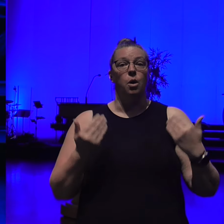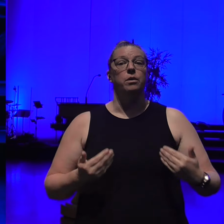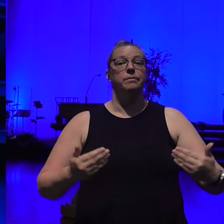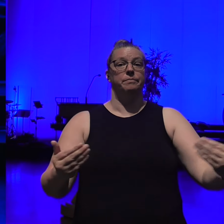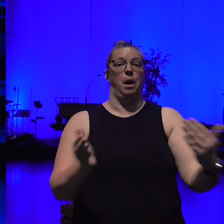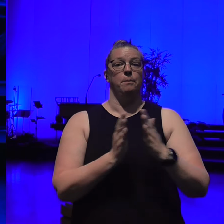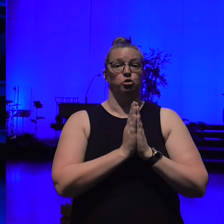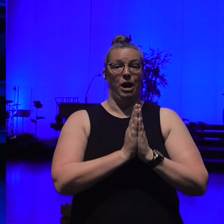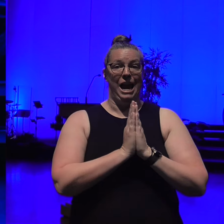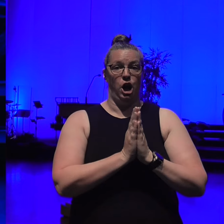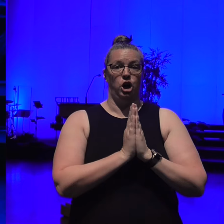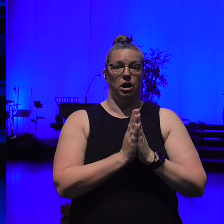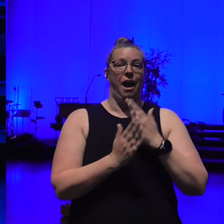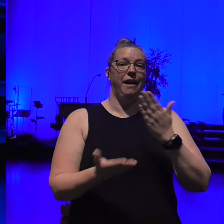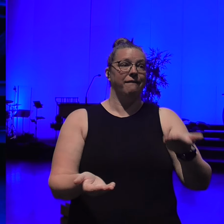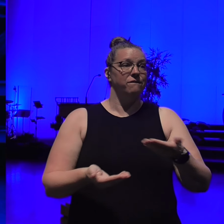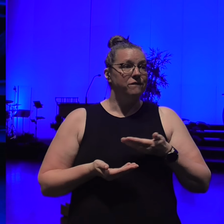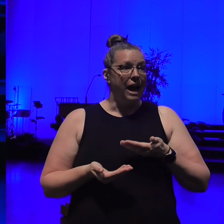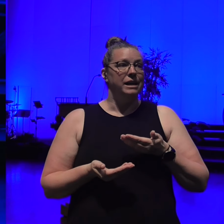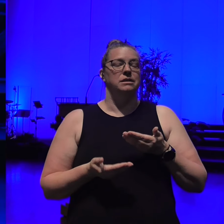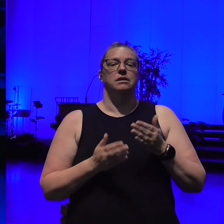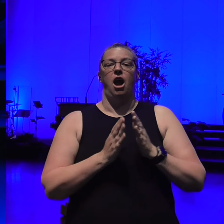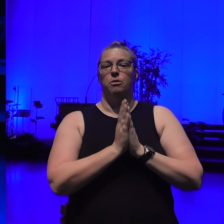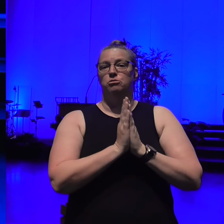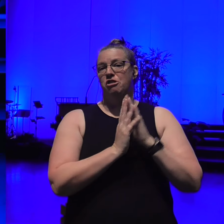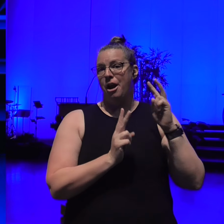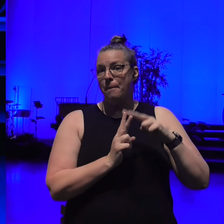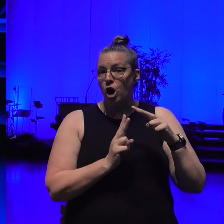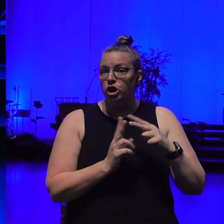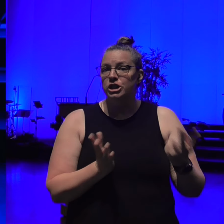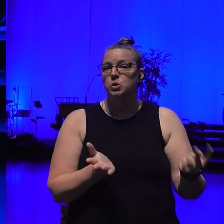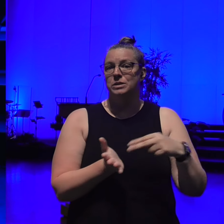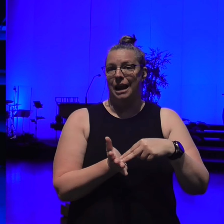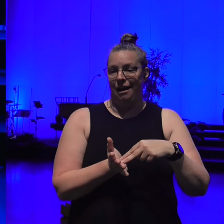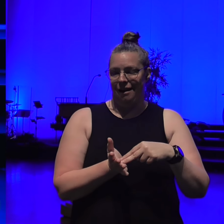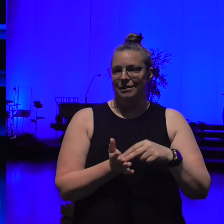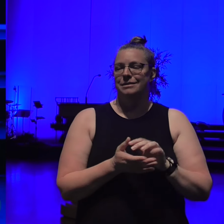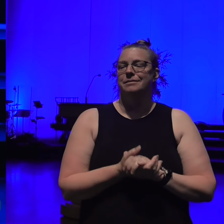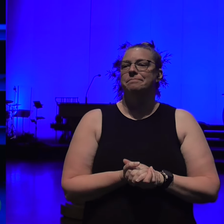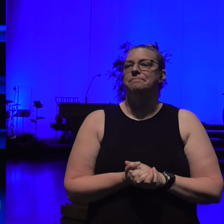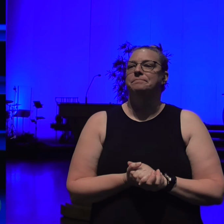nuestros increíbles practicantes de oración a ponerse de pie y unirse a mí en conciencia